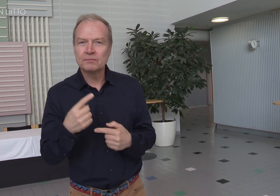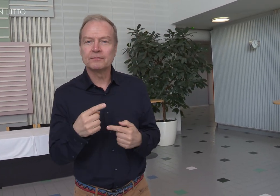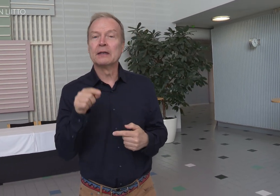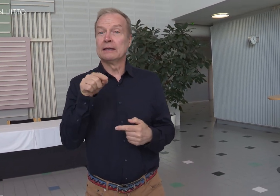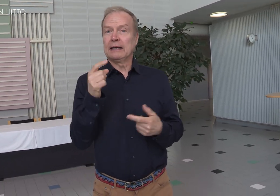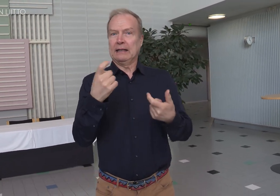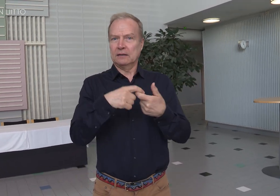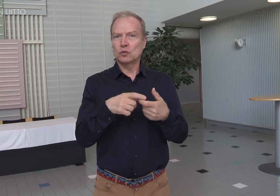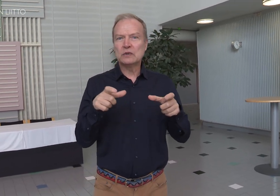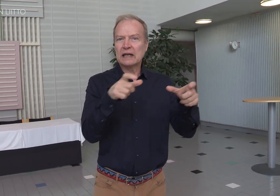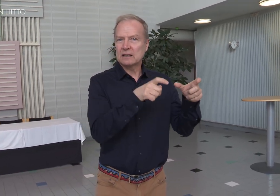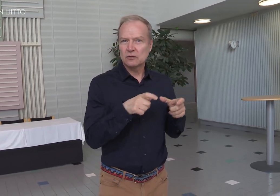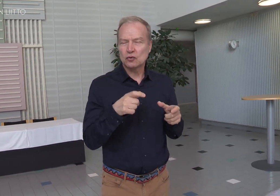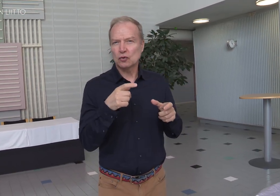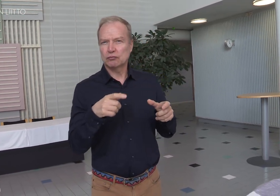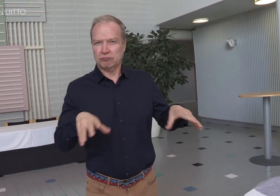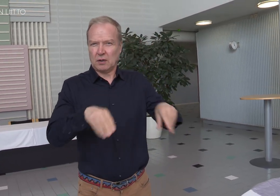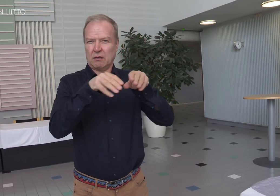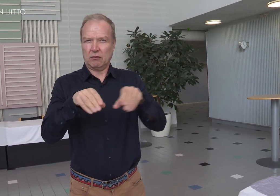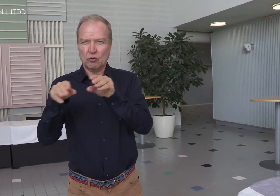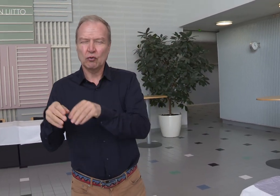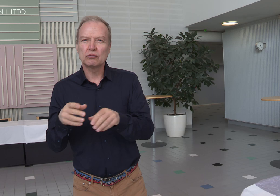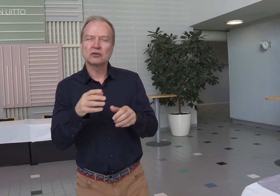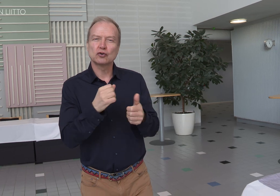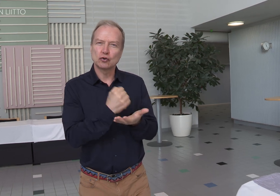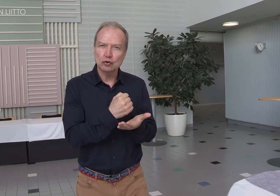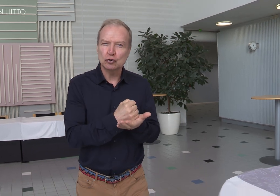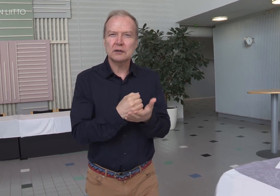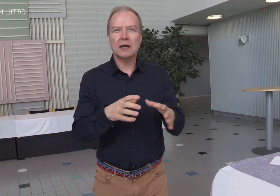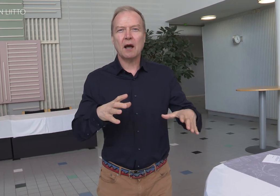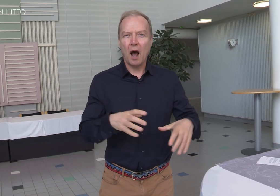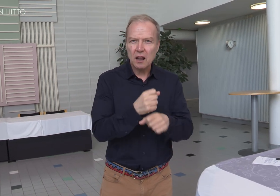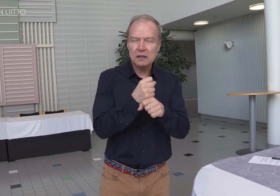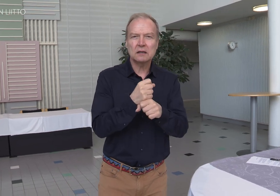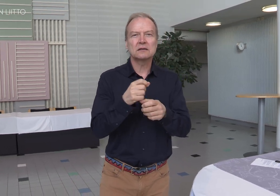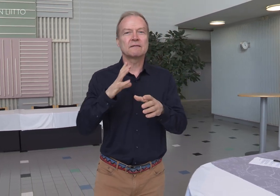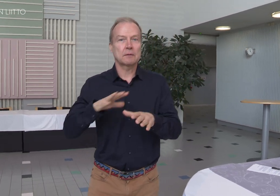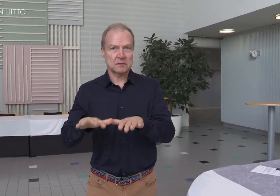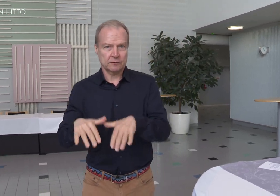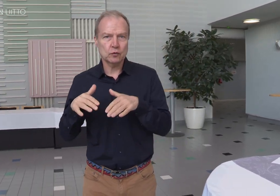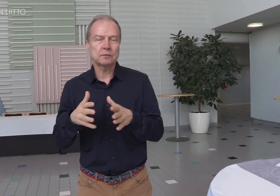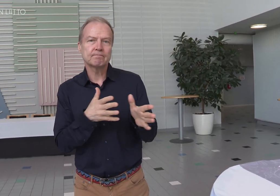Siksi sekä järjestöt, että kattojärjestöt Soste, Allianssi ja Vammaisfoorumi järjestävät -